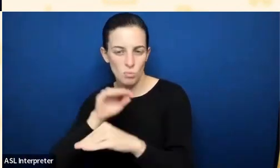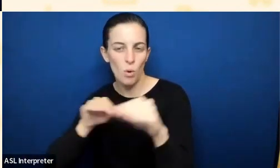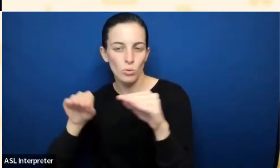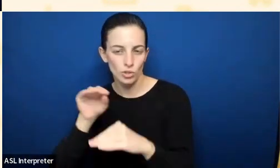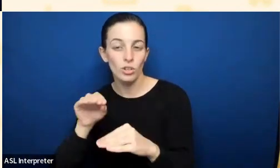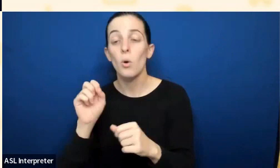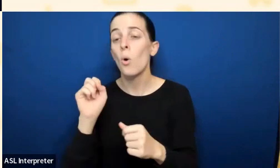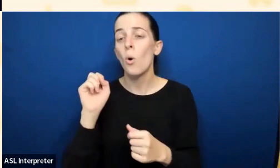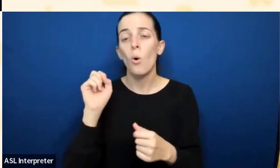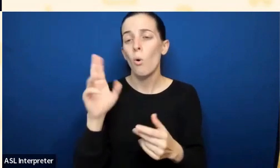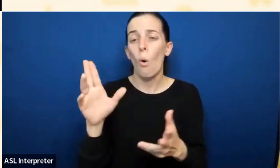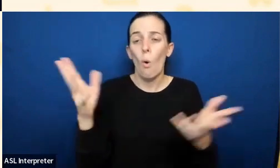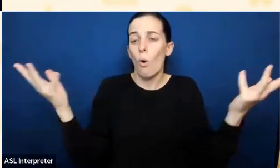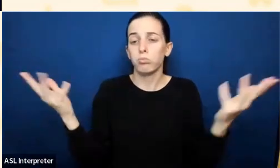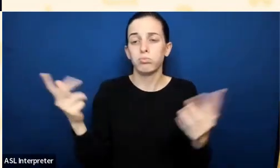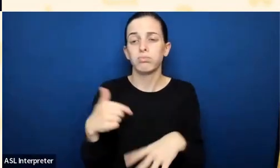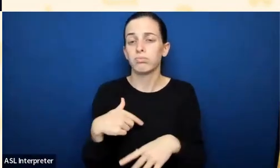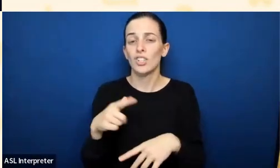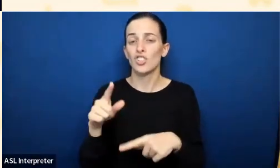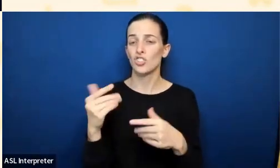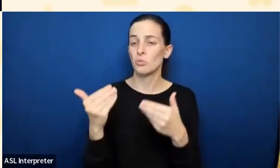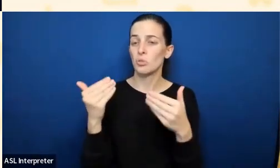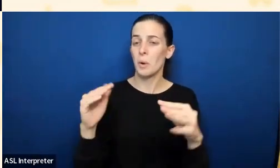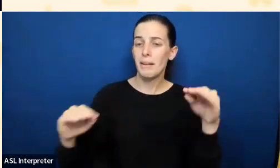O puedes animarlo, codificarlo y hacer lo que sea,